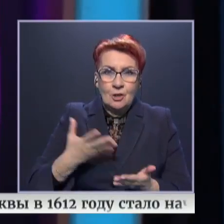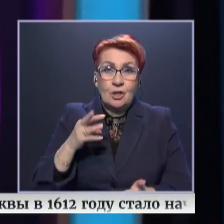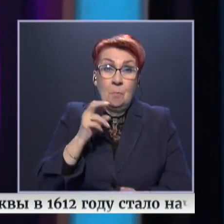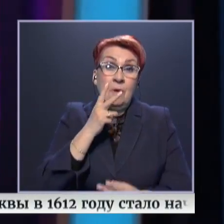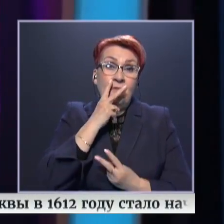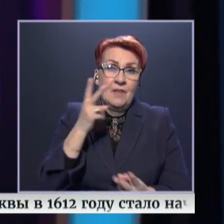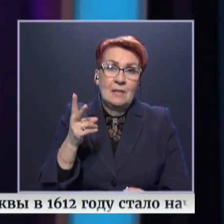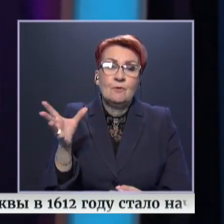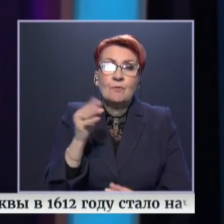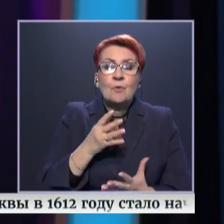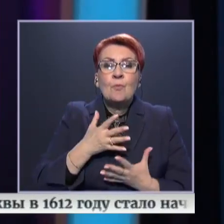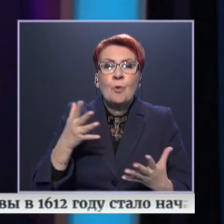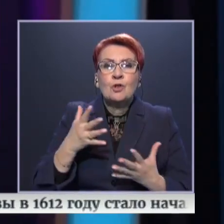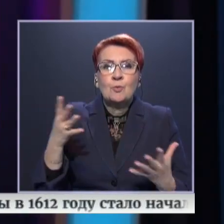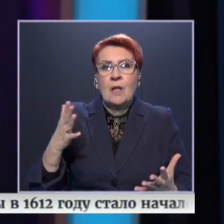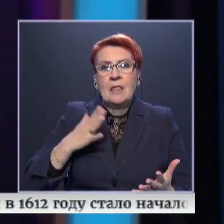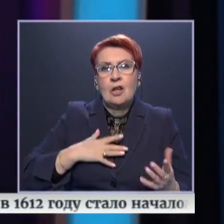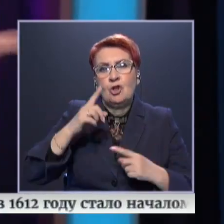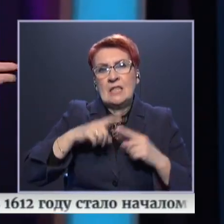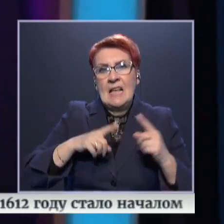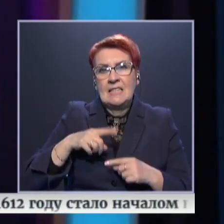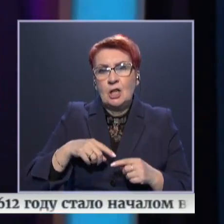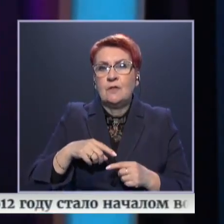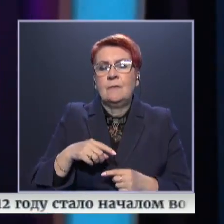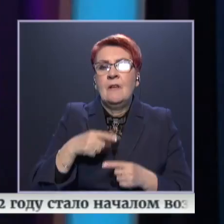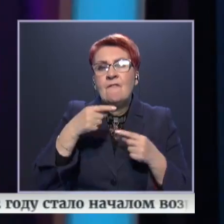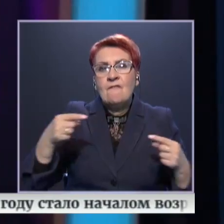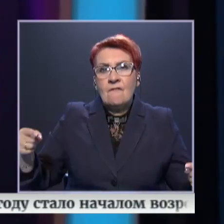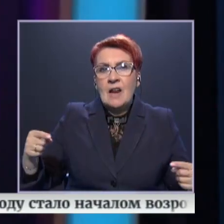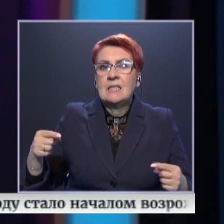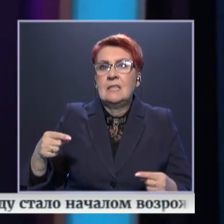что все больше наших соотечественников в разных странах поддерживают